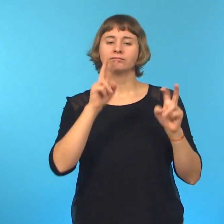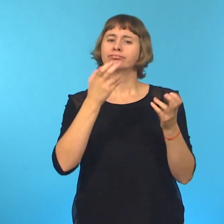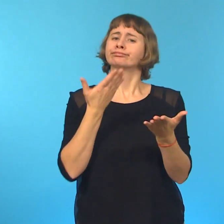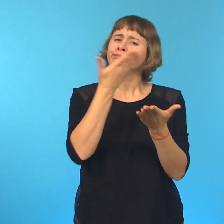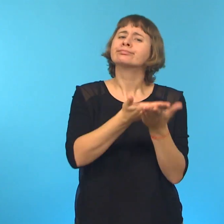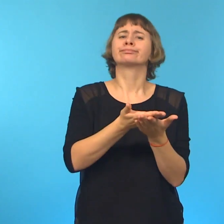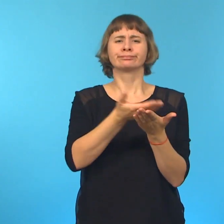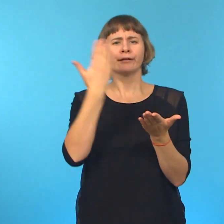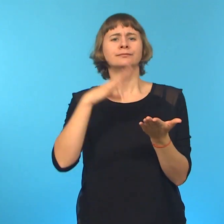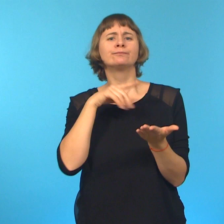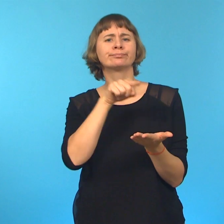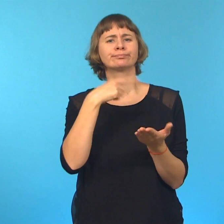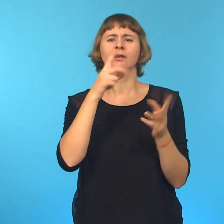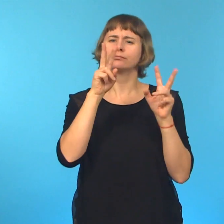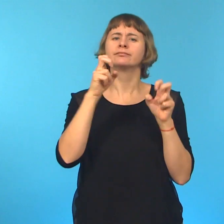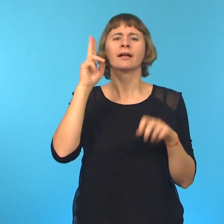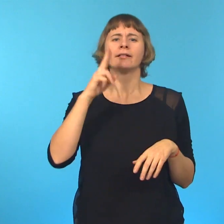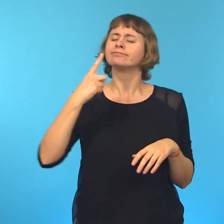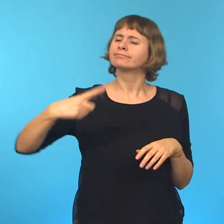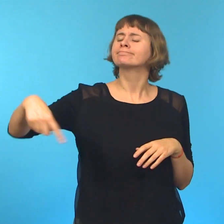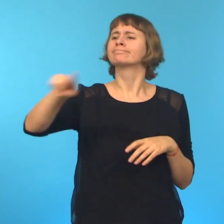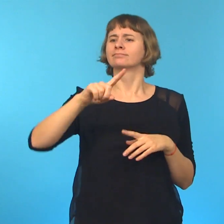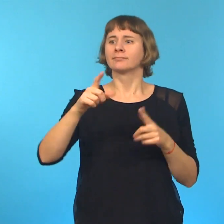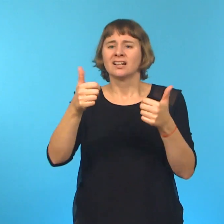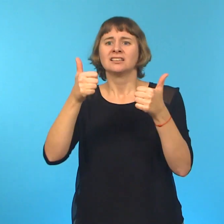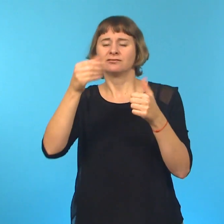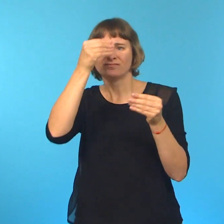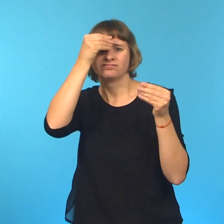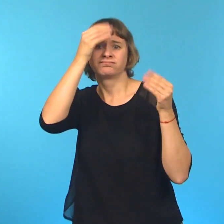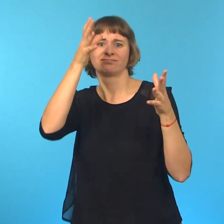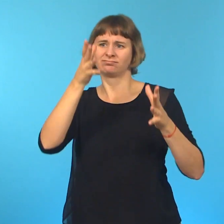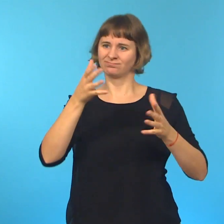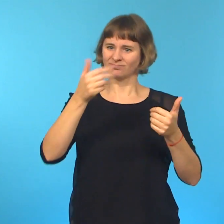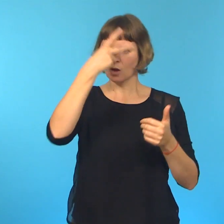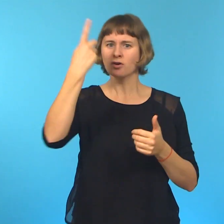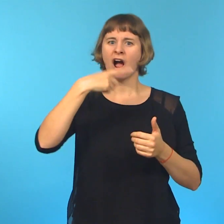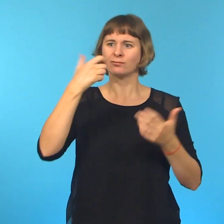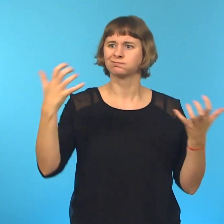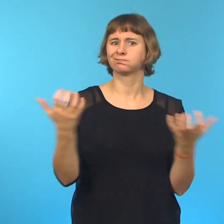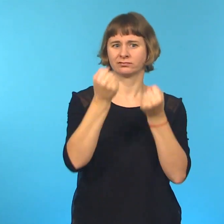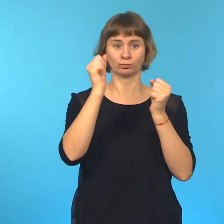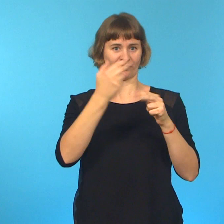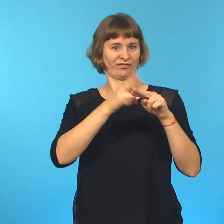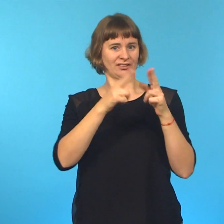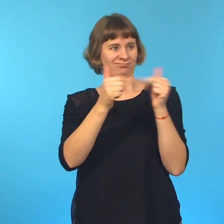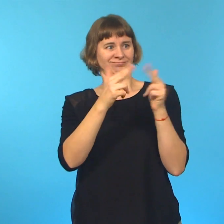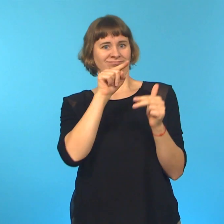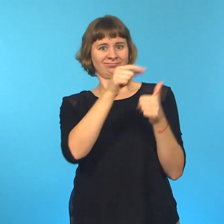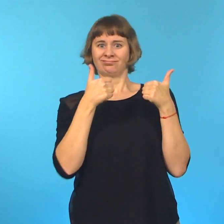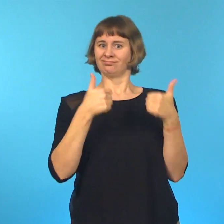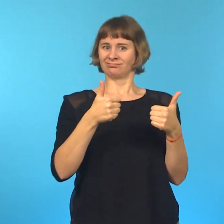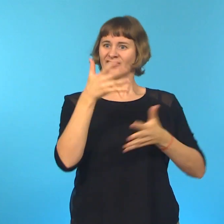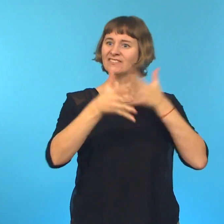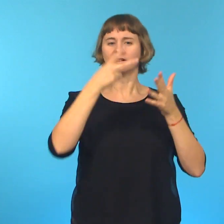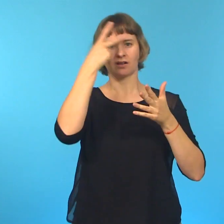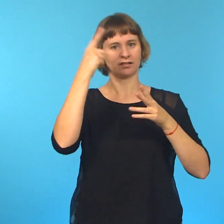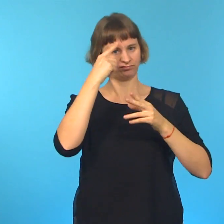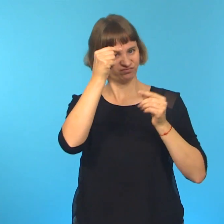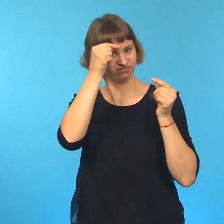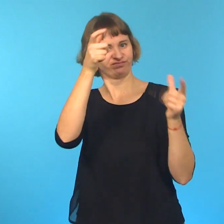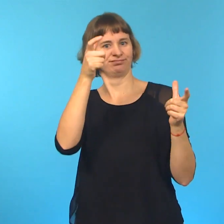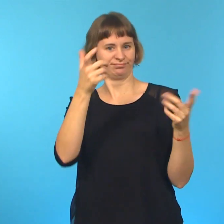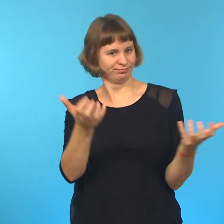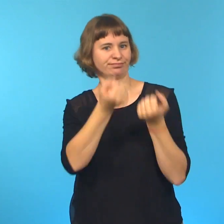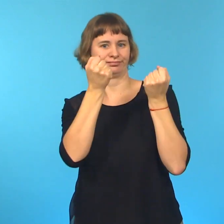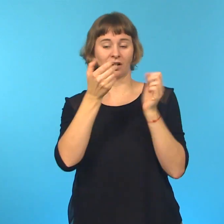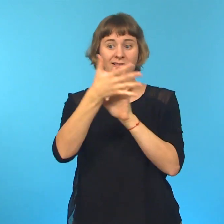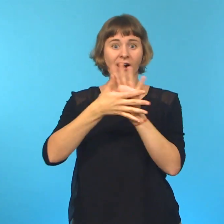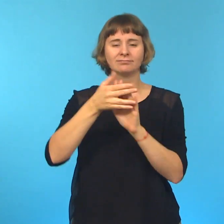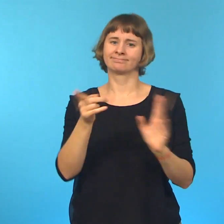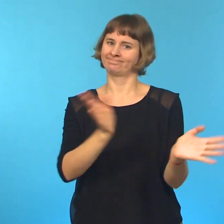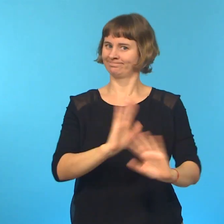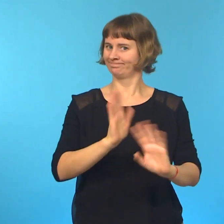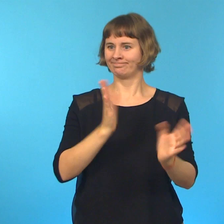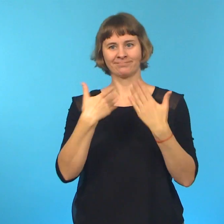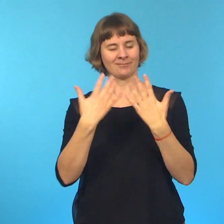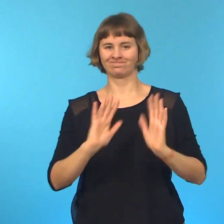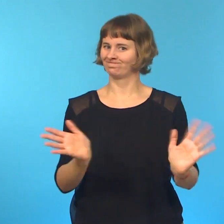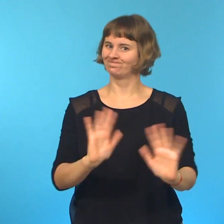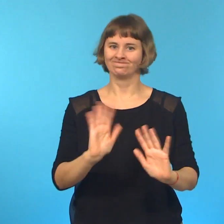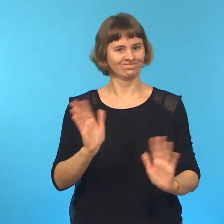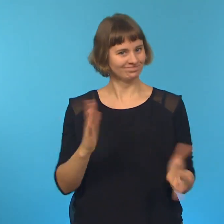Argumentuota, kad tokiu atveju išloš patys kurtieji – bendraudami gestais, jie kartu išmoks ir lietuviškai.